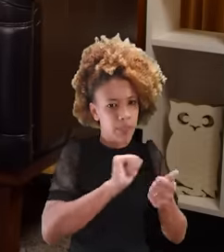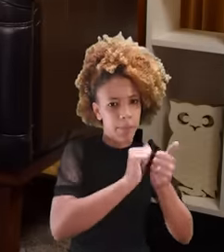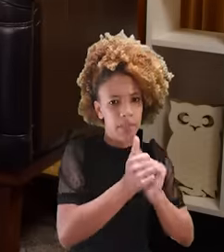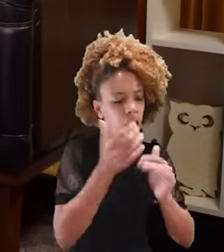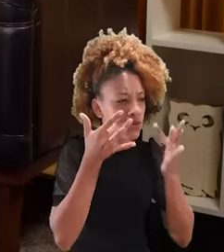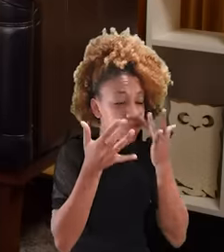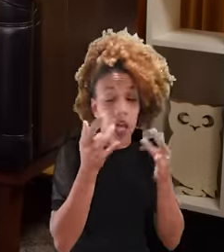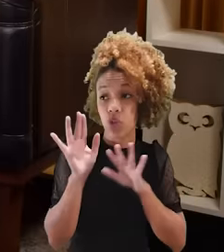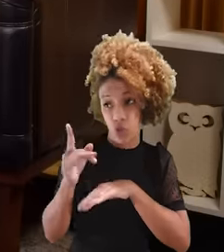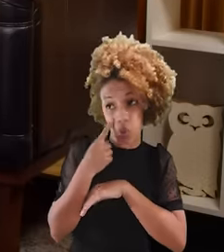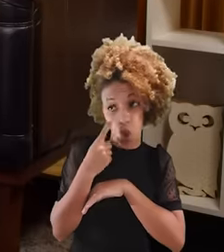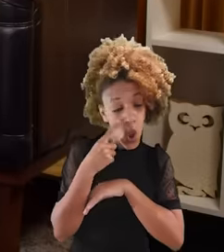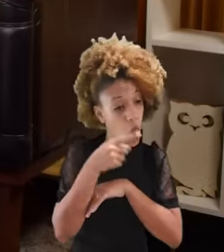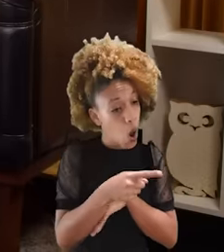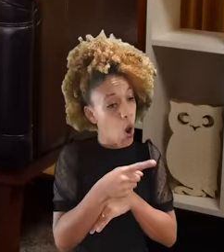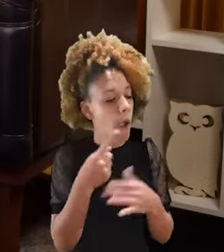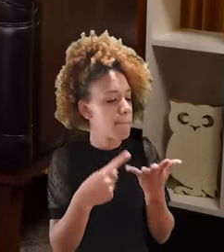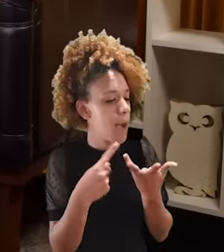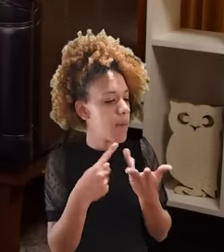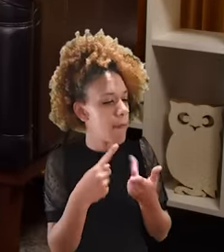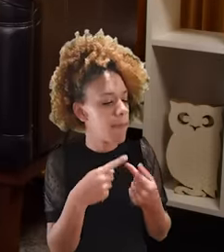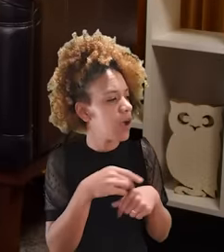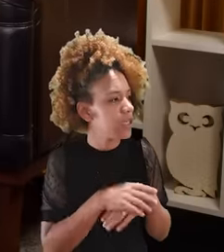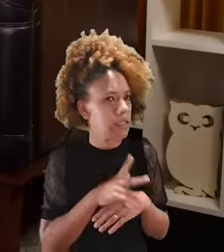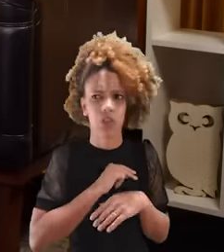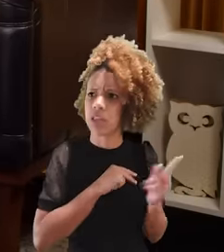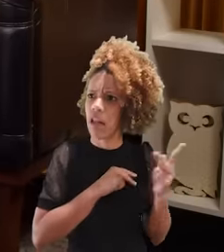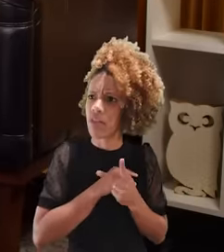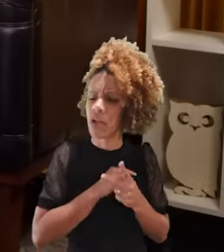ele vai falar galera por que que vocês não estão vindo e aí ela tá me falando uma parada que [ __ ]